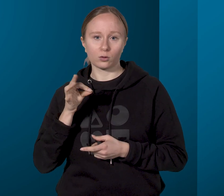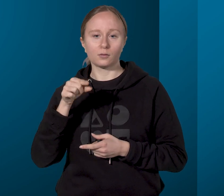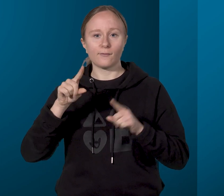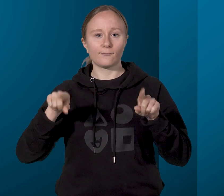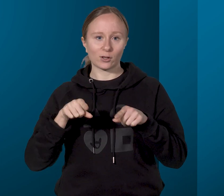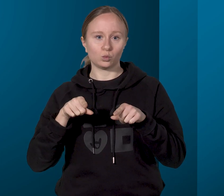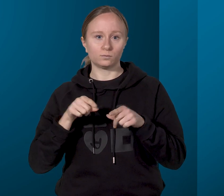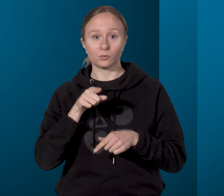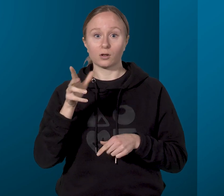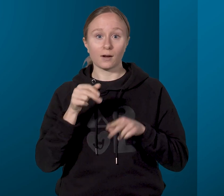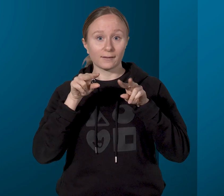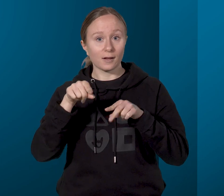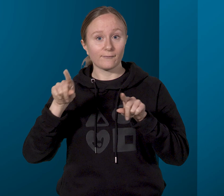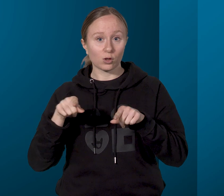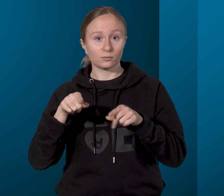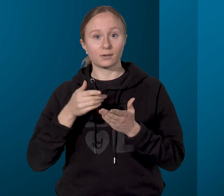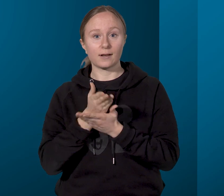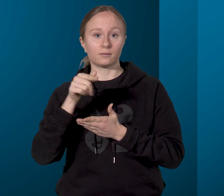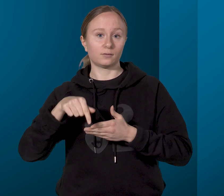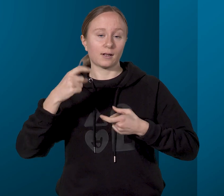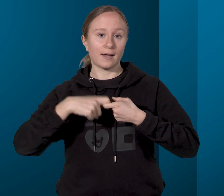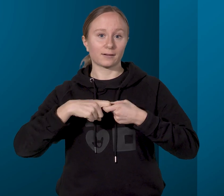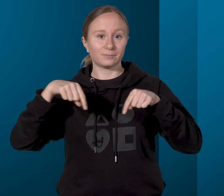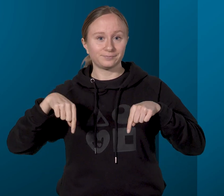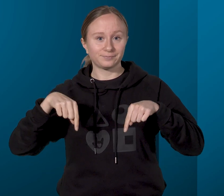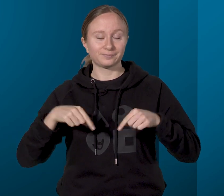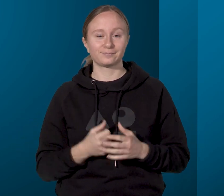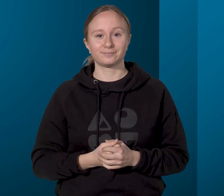i en video som du kan titta på via den bifogade länken.